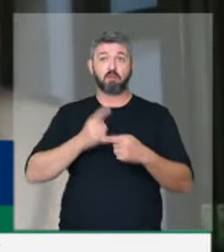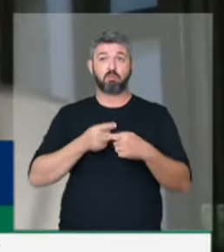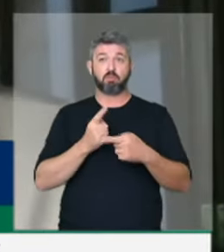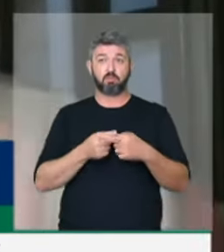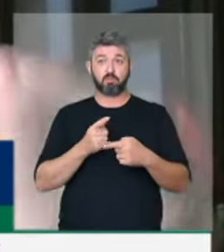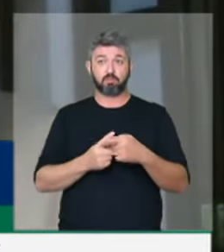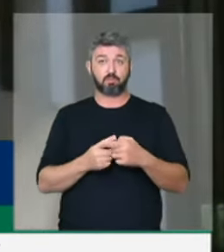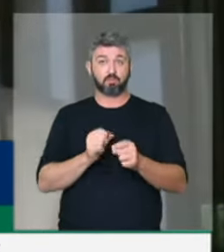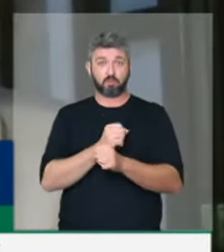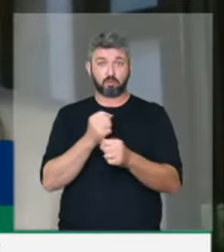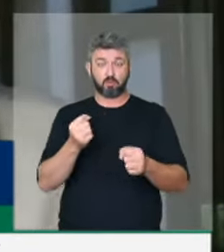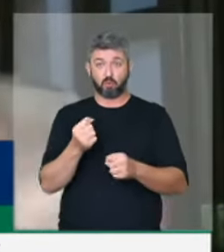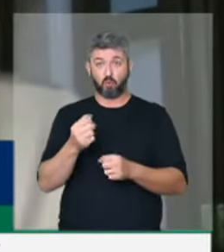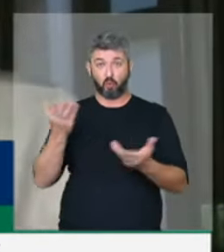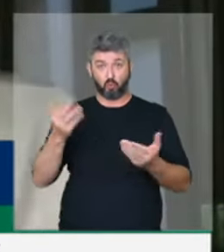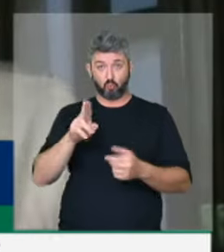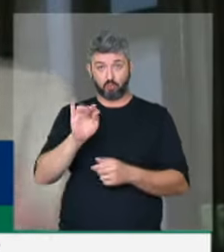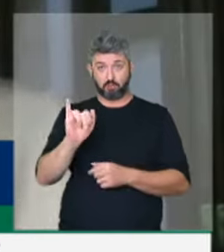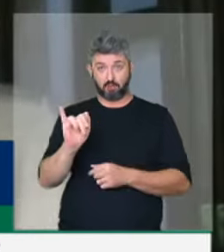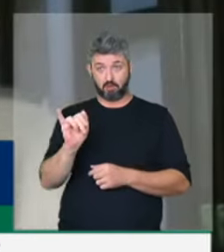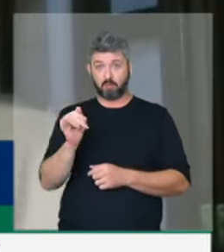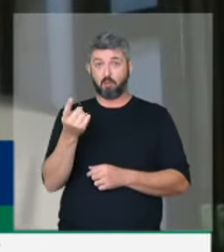LEITO CUSTE 3 VEZES MAIS DO QUE HOJE ESTÁ NA TABELA SUS. A GENTE ACHA QUE A VIDA NÃO TEM PREÇO, PRESIDENTE, POR